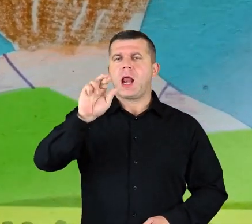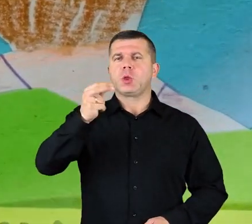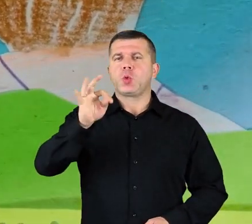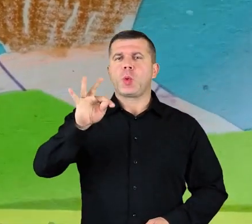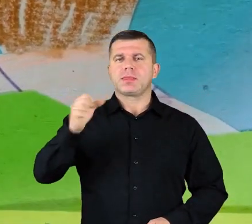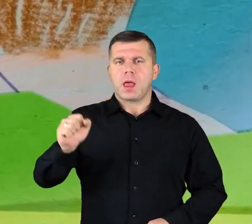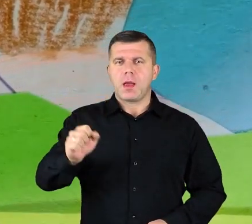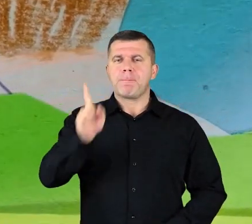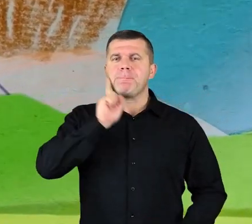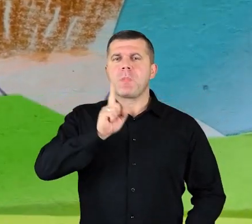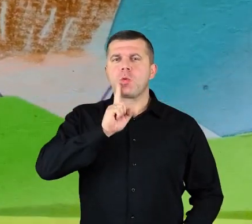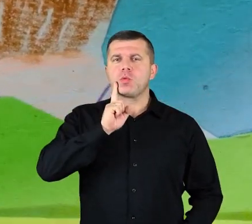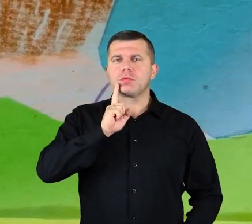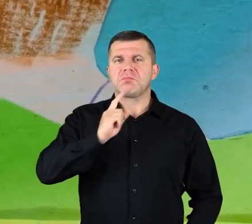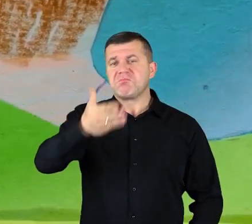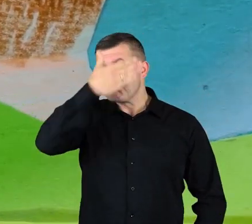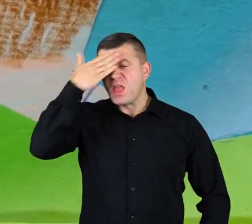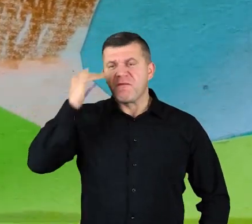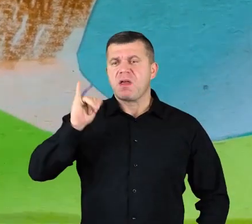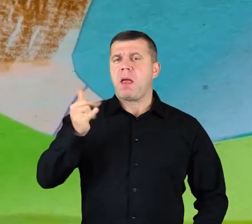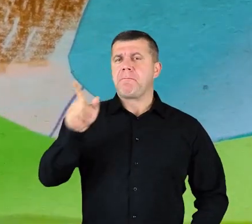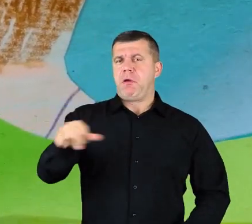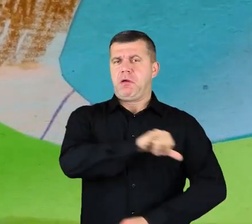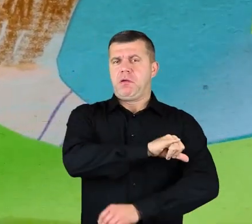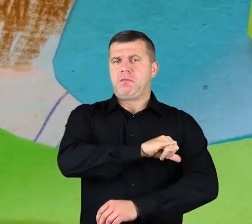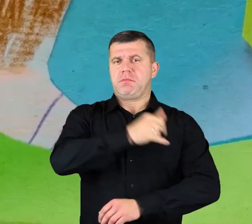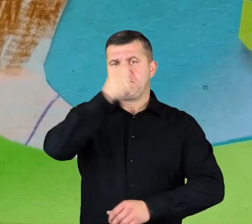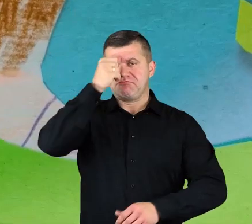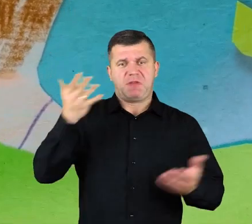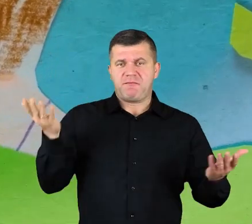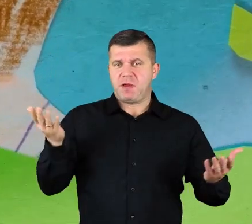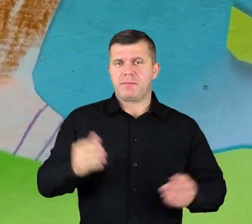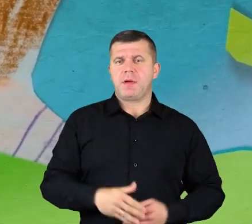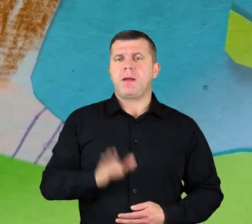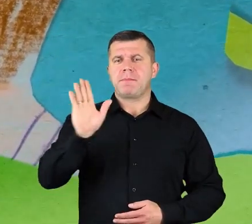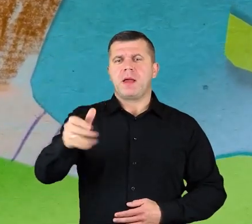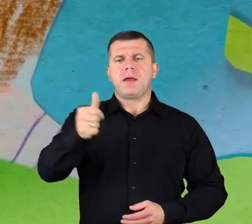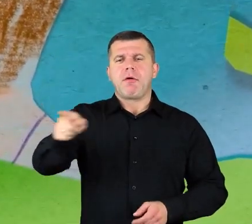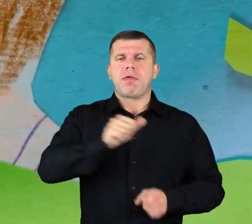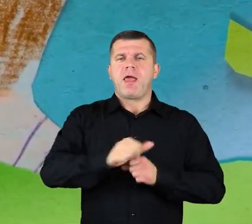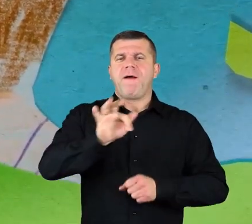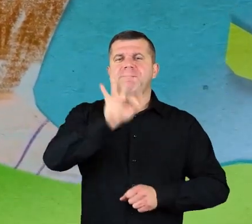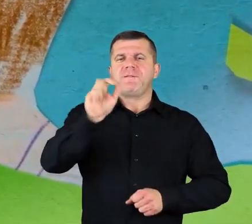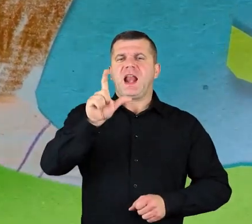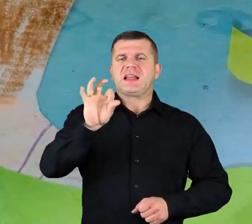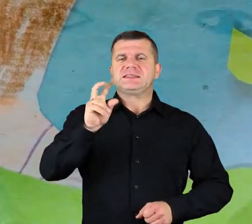a mężczyzna, nie wiadomo do końca, jak się nazywał, ale wiadomo, że był flisakiem i był retmanem.